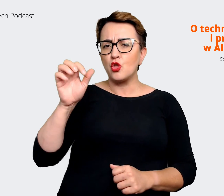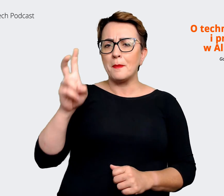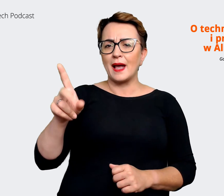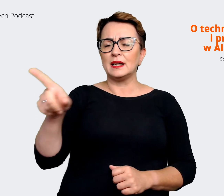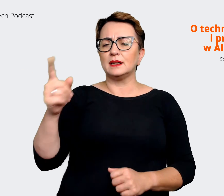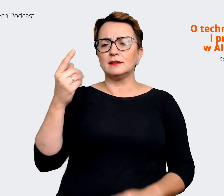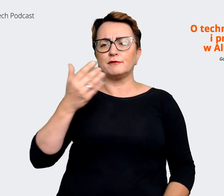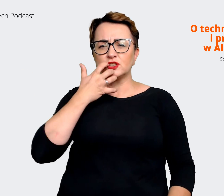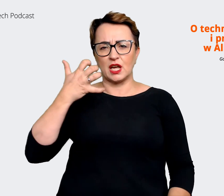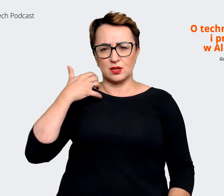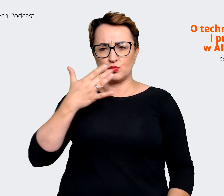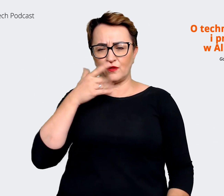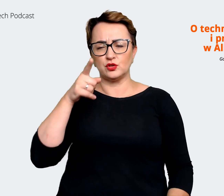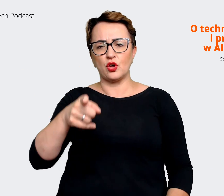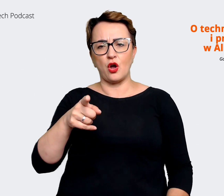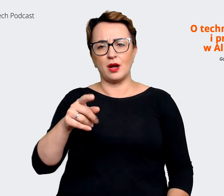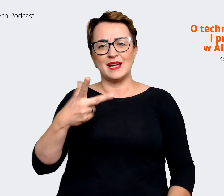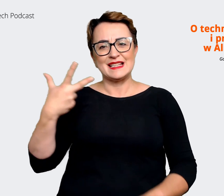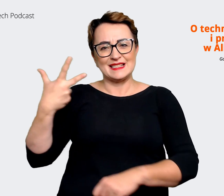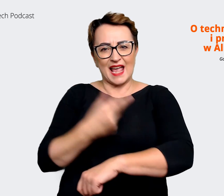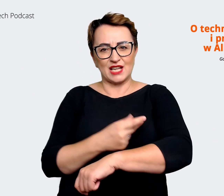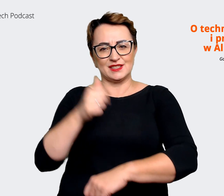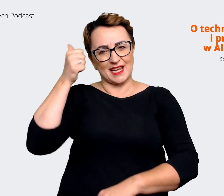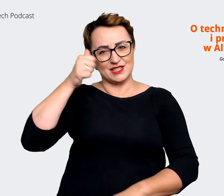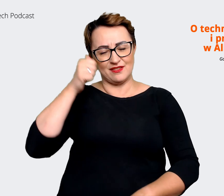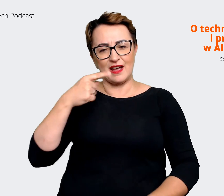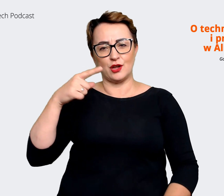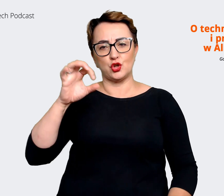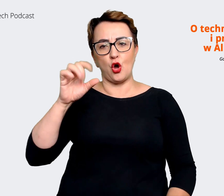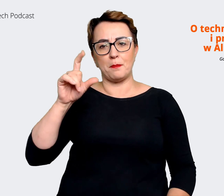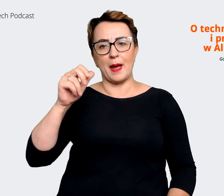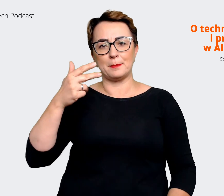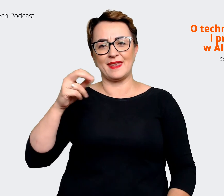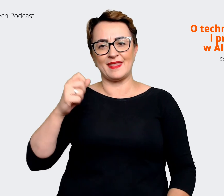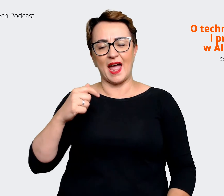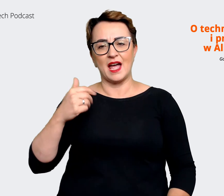jak to nazwałeś zastrzyku dopaminy, który kiedyś towarzyszył jak był kod i ten kod